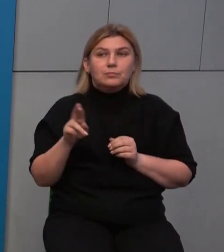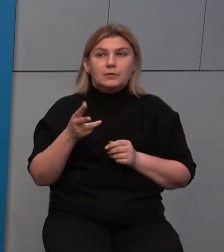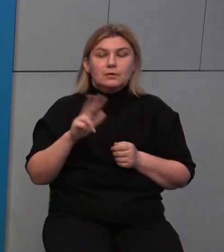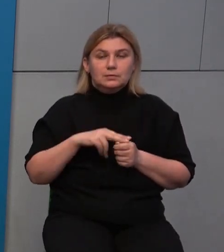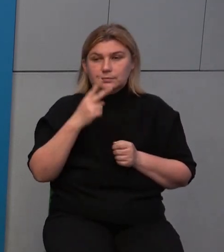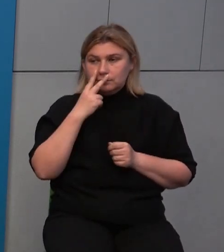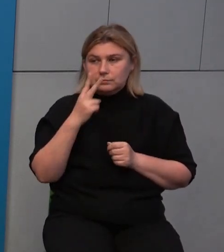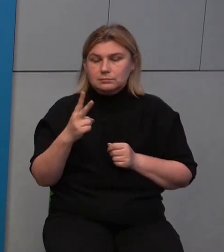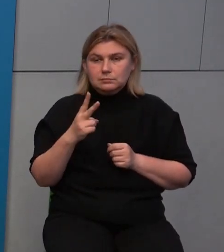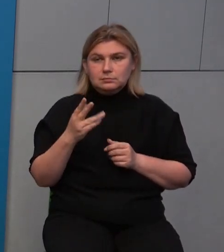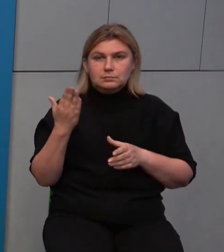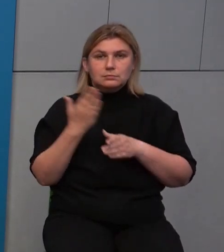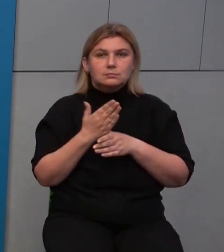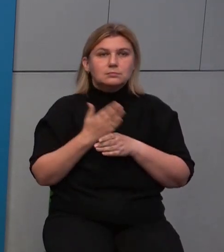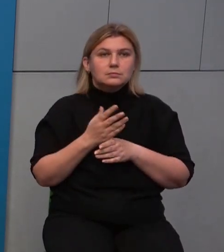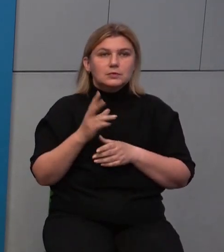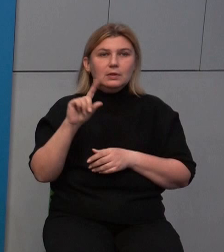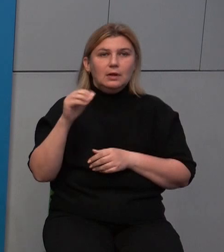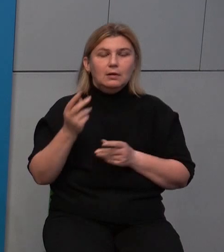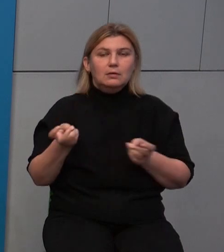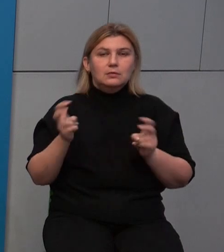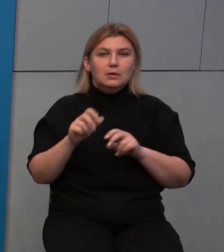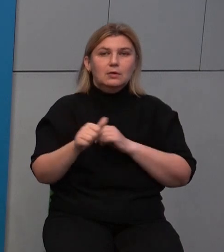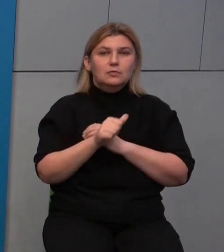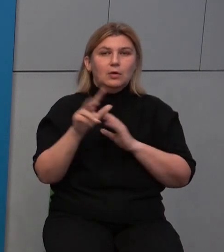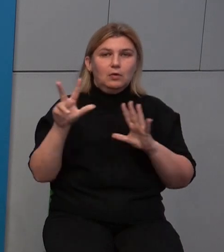no to jest teczka Lema założona mu na '68 rok